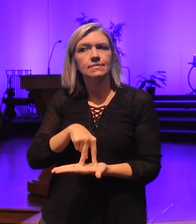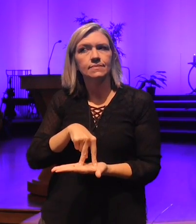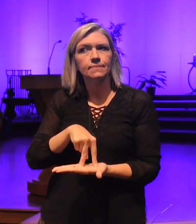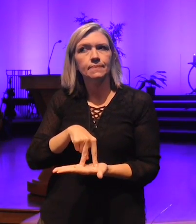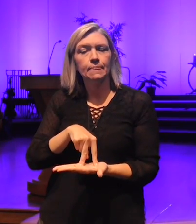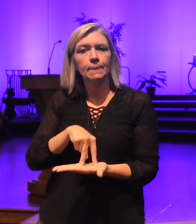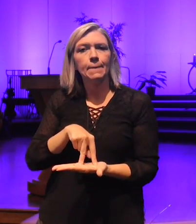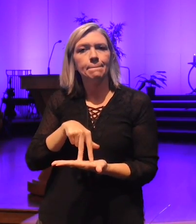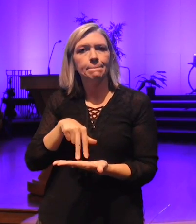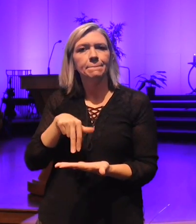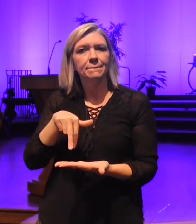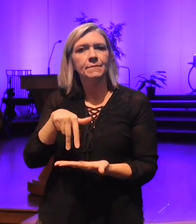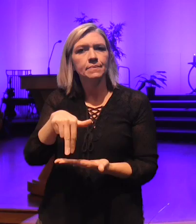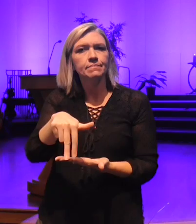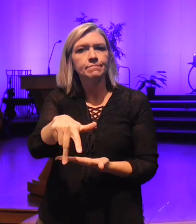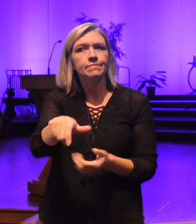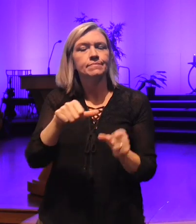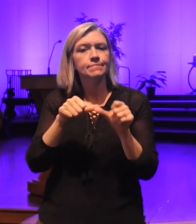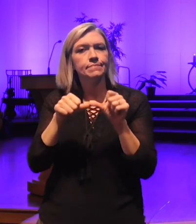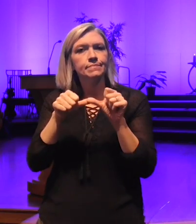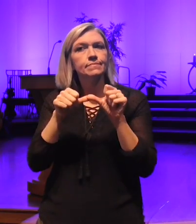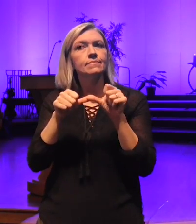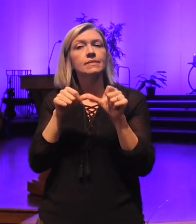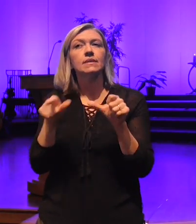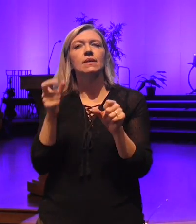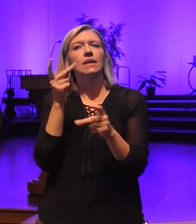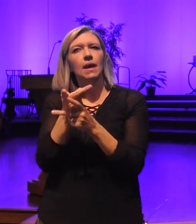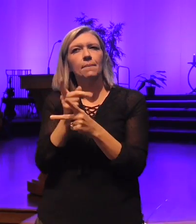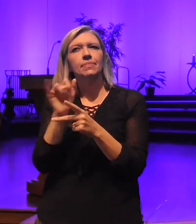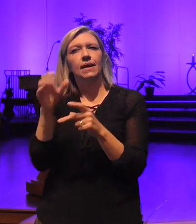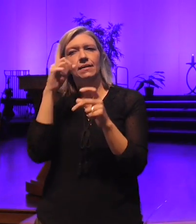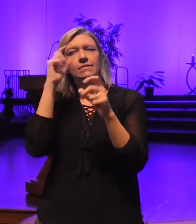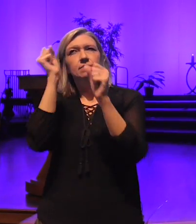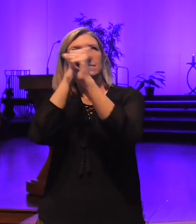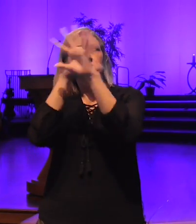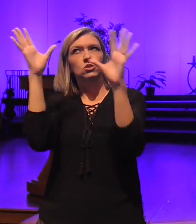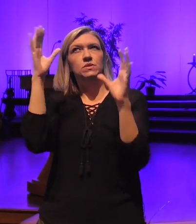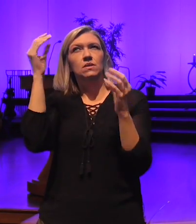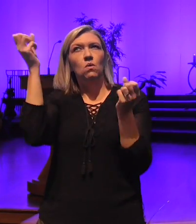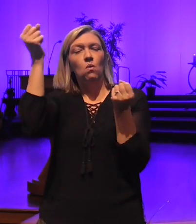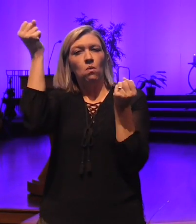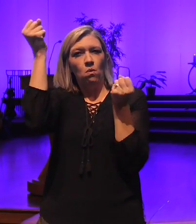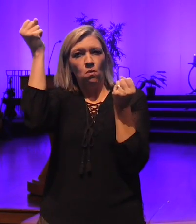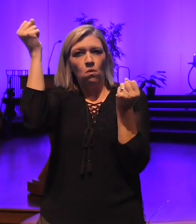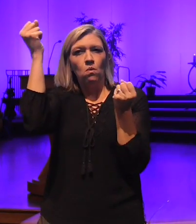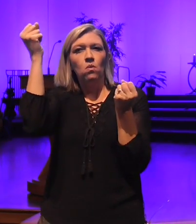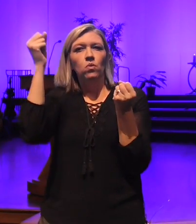seguir moviéndose y mantuvo esa visualización durante todo su trabajo, ordene allí